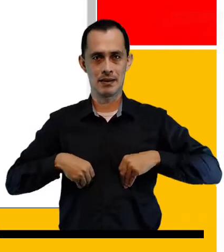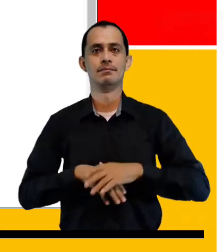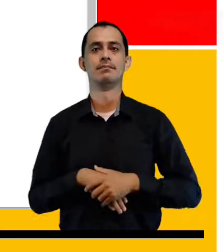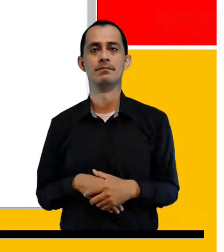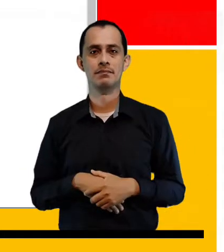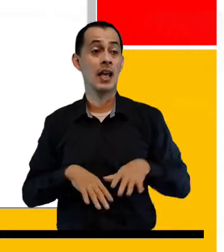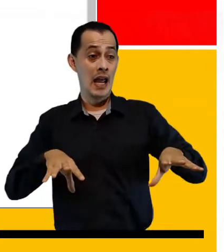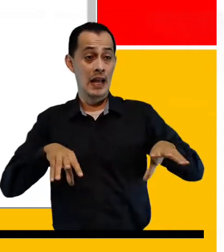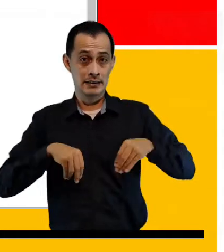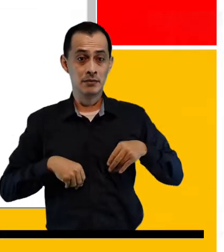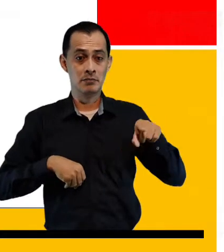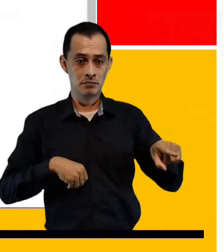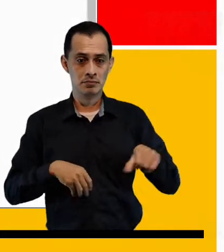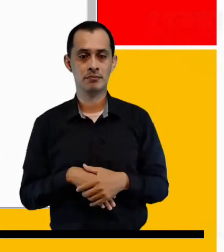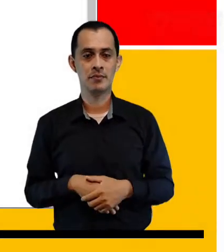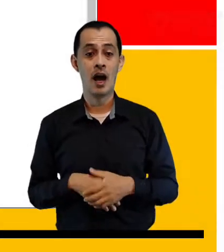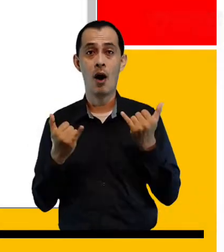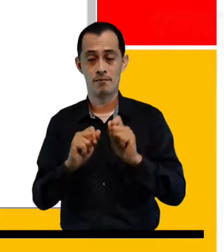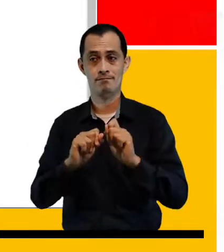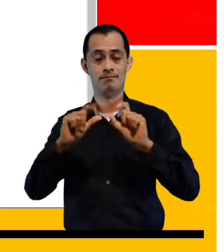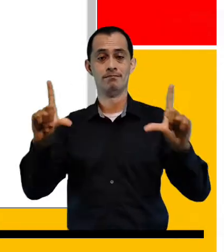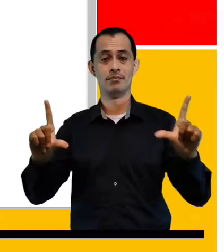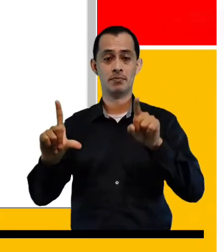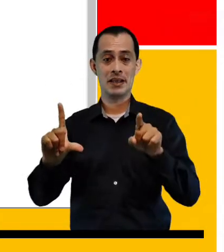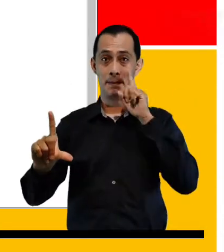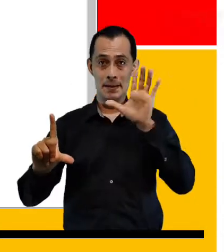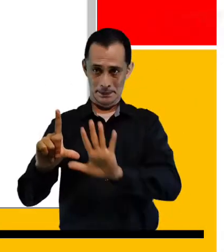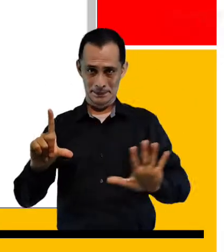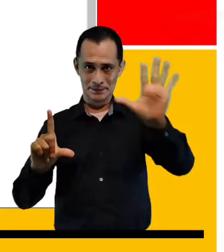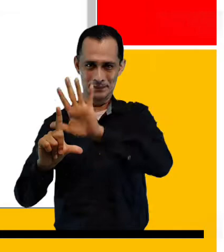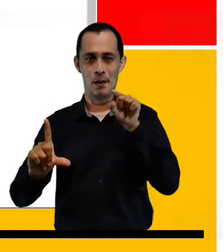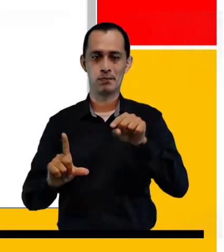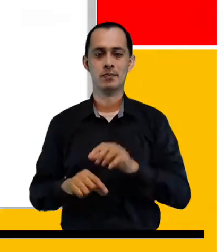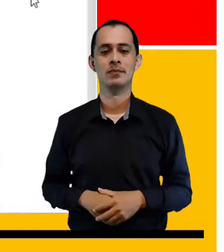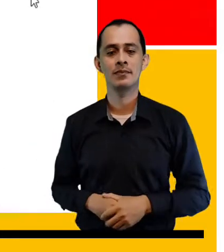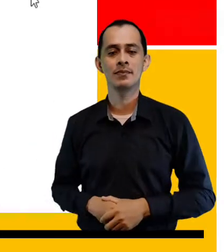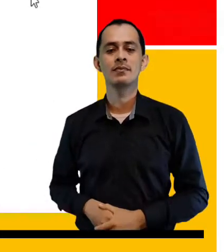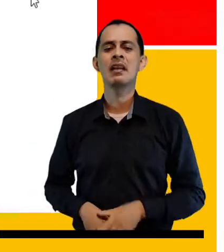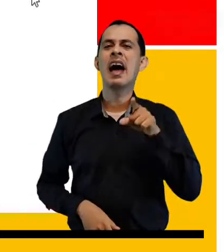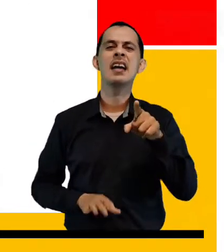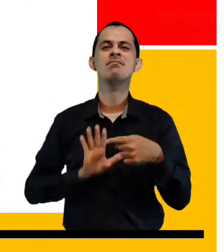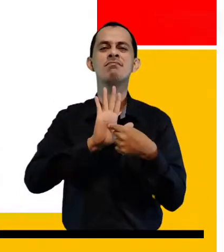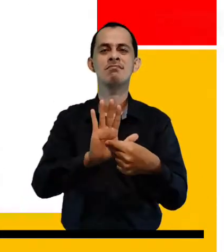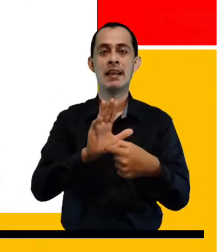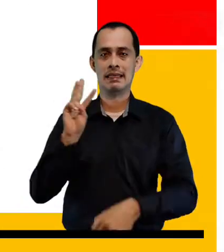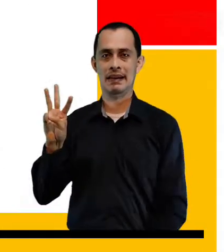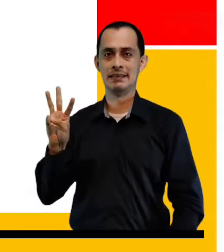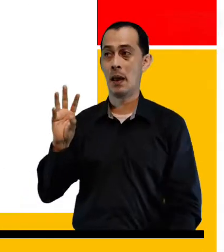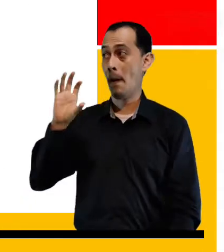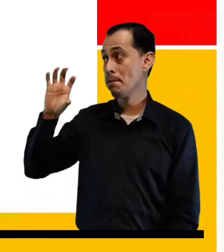y nos encontramos con esta pantalla, esta pantalla nos muestra la siguiente información,